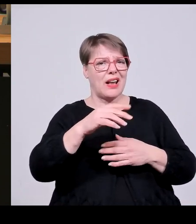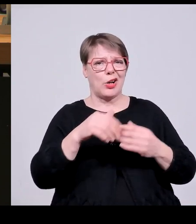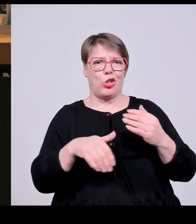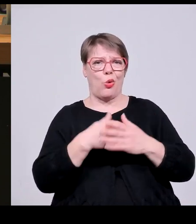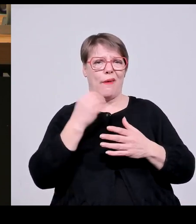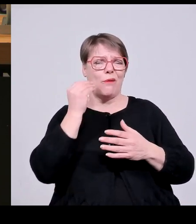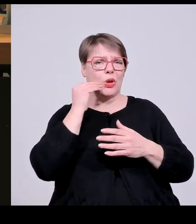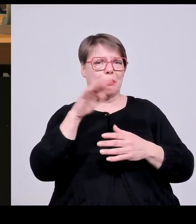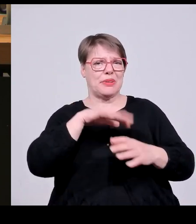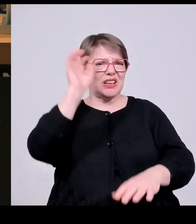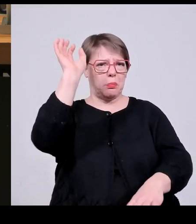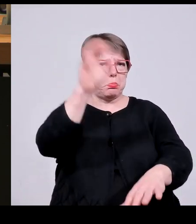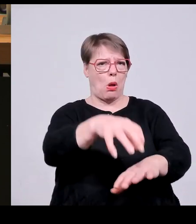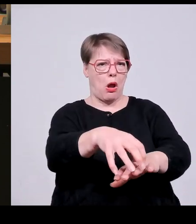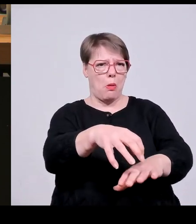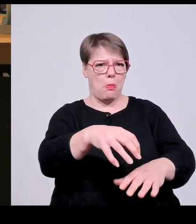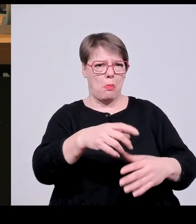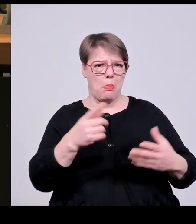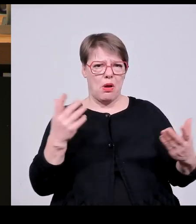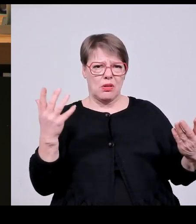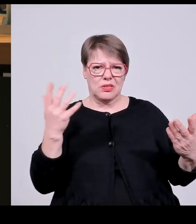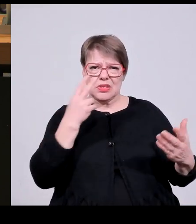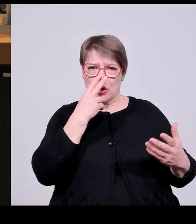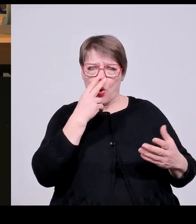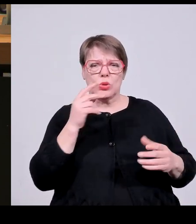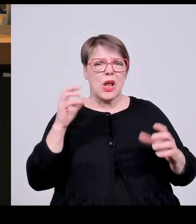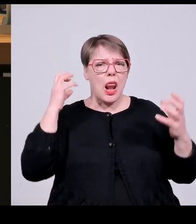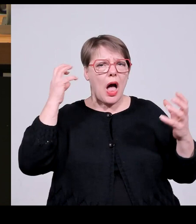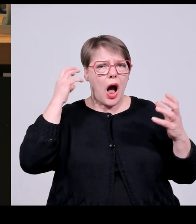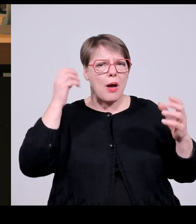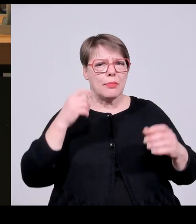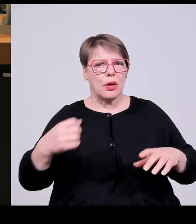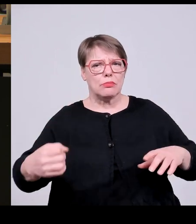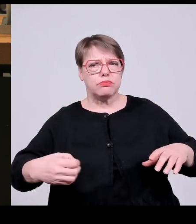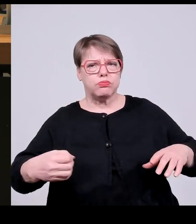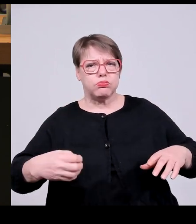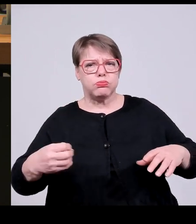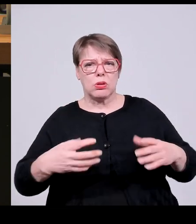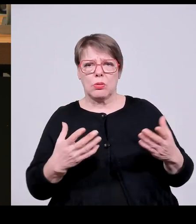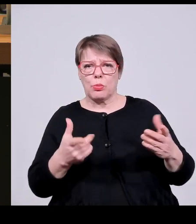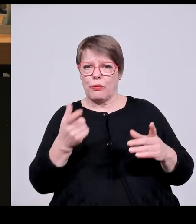ohne Bürgerbeteiligung errichten möchten. Auch das kann nicht ernst gemeint sein.